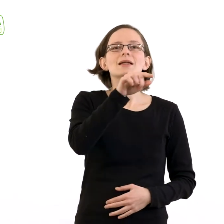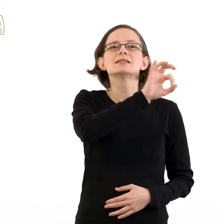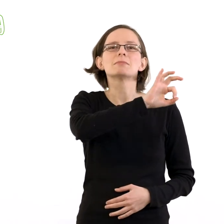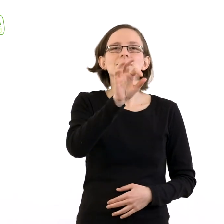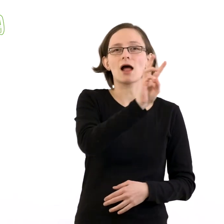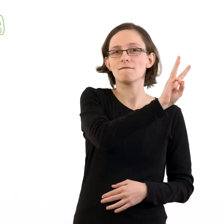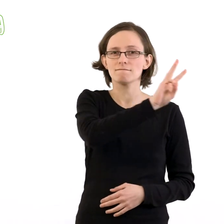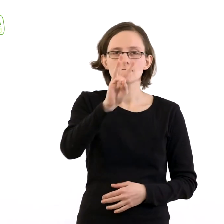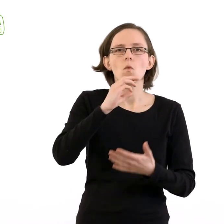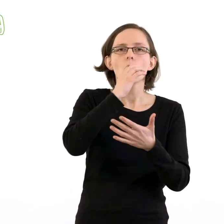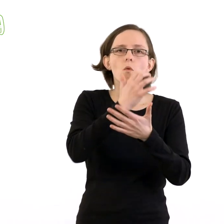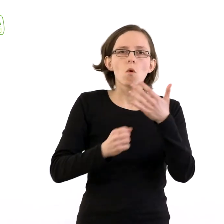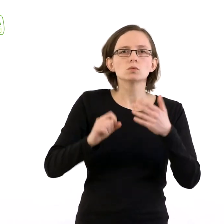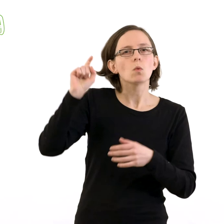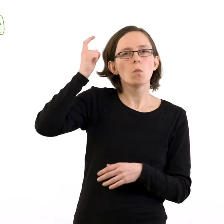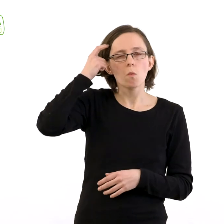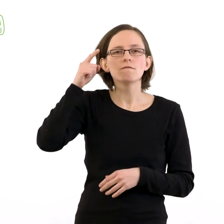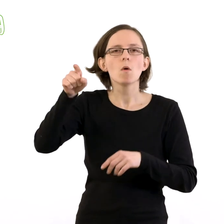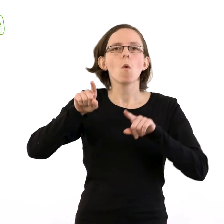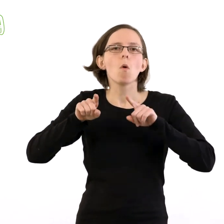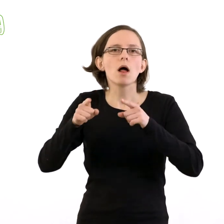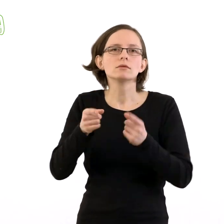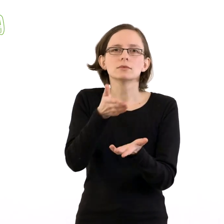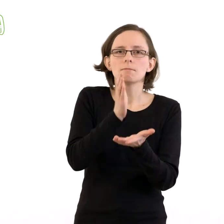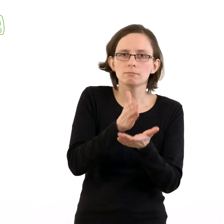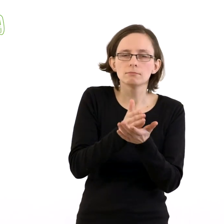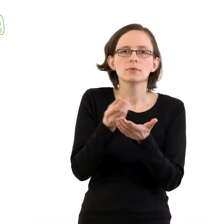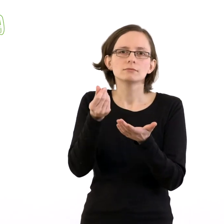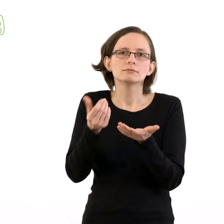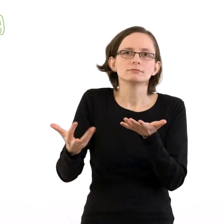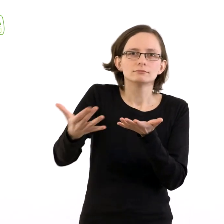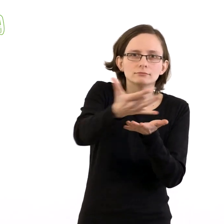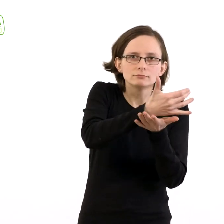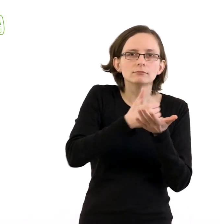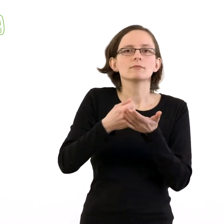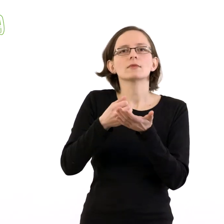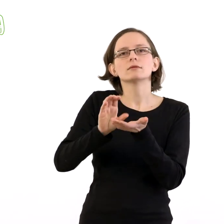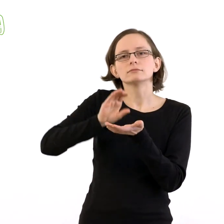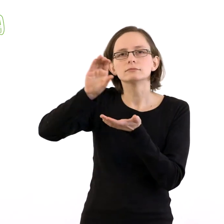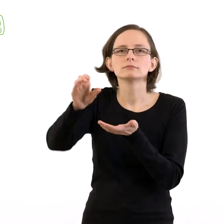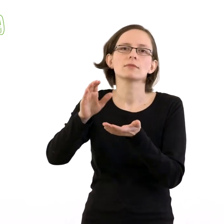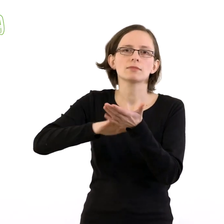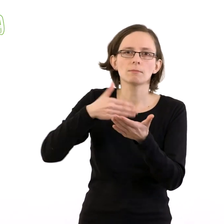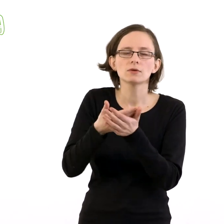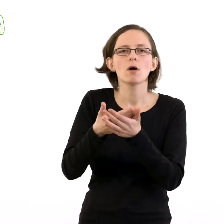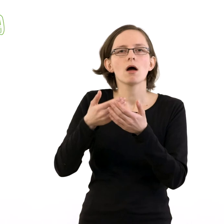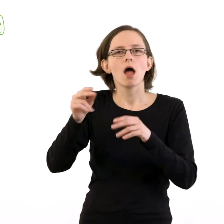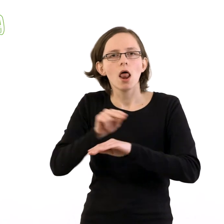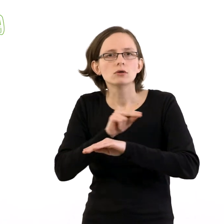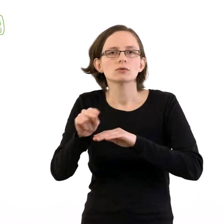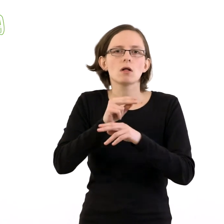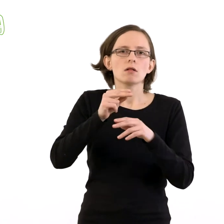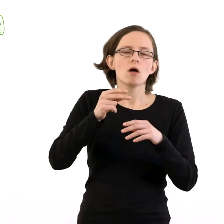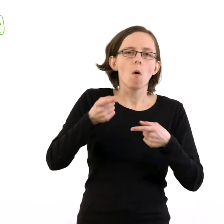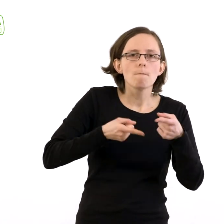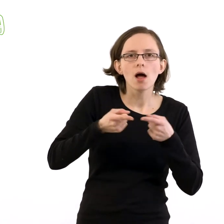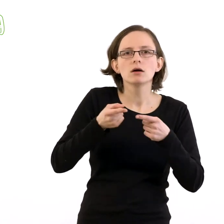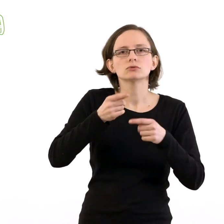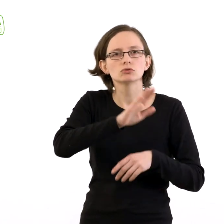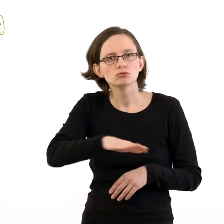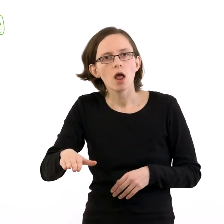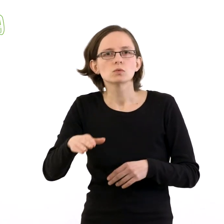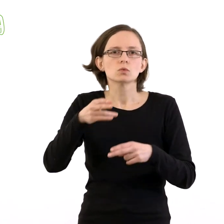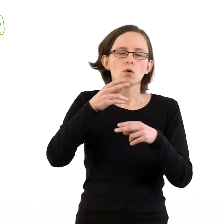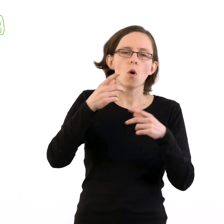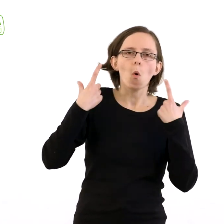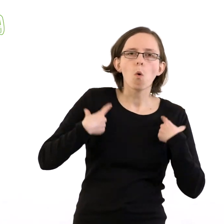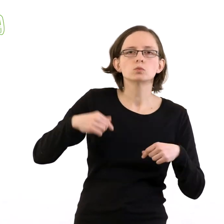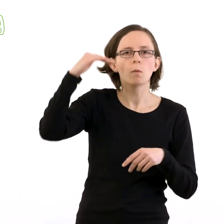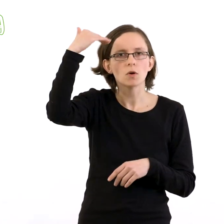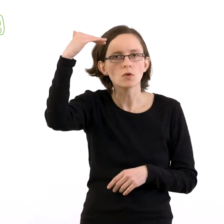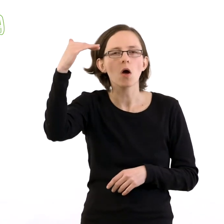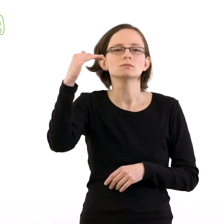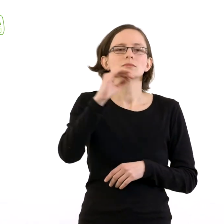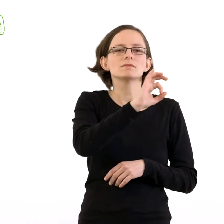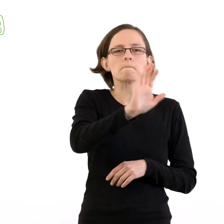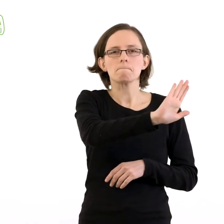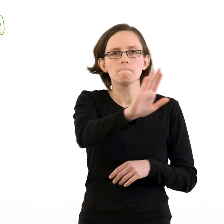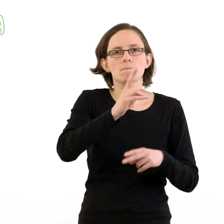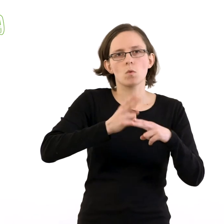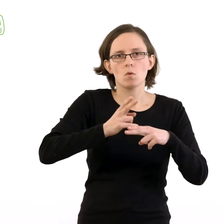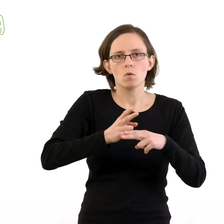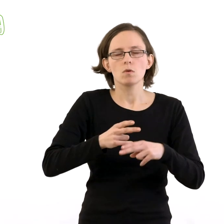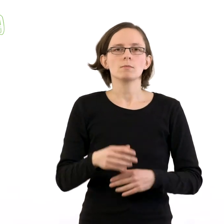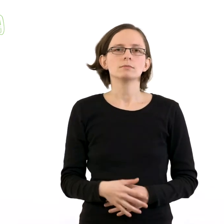Z tych platform korzystają głównie organizacje charytatywne, zbierające fundusze np. na leczenie czy operacje dzieci i osób dorosłych z konkretnymi chorobami.